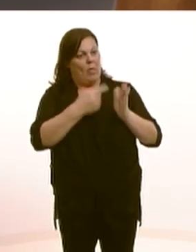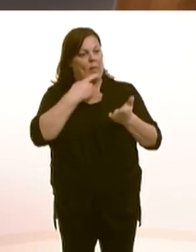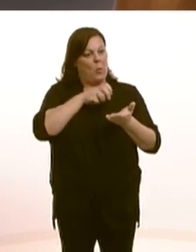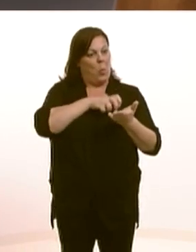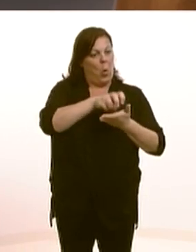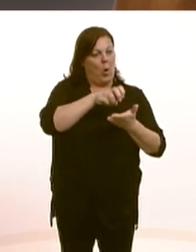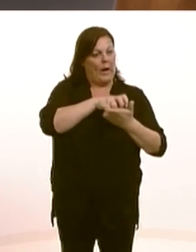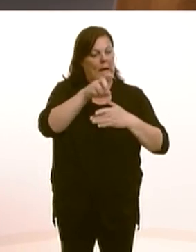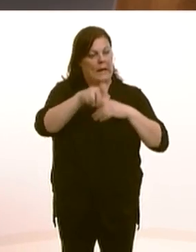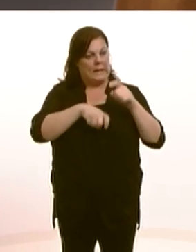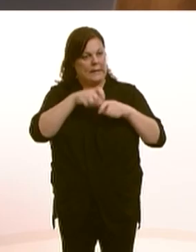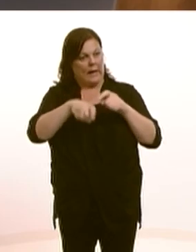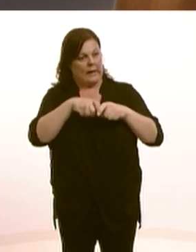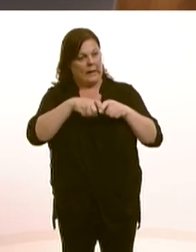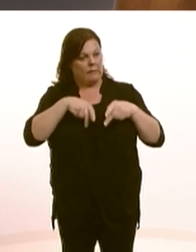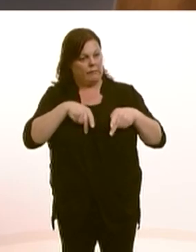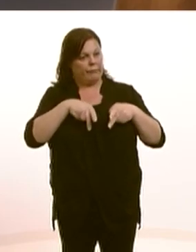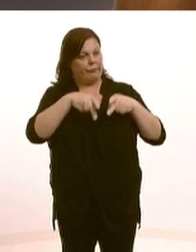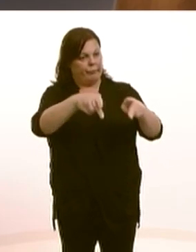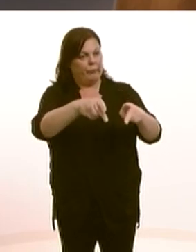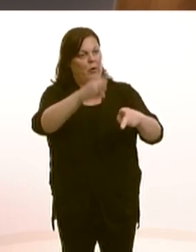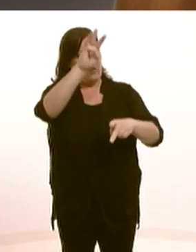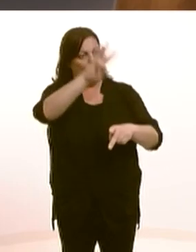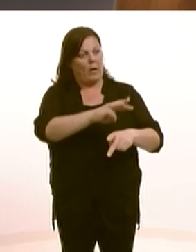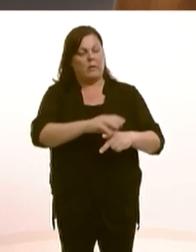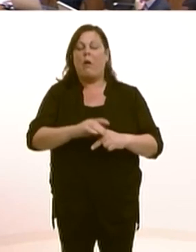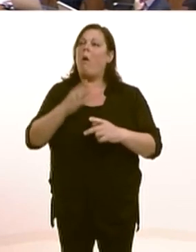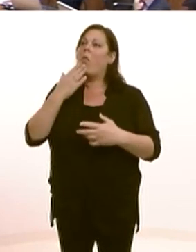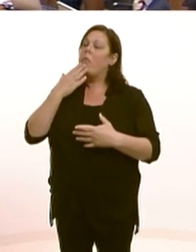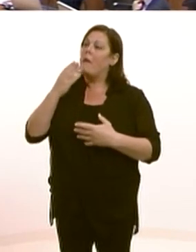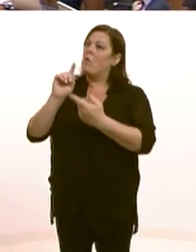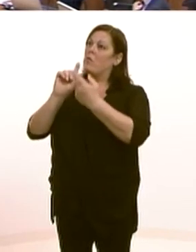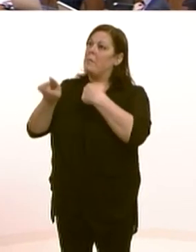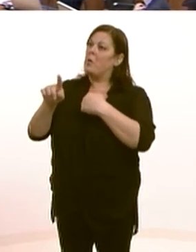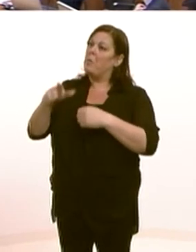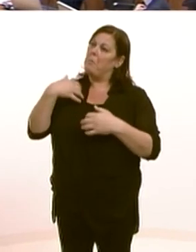yn weddol ddiweddar, gwnes i bron ‚ chael fy ngwthio i mewn iír gamlas gan feic a oedd